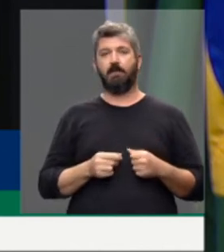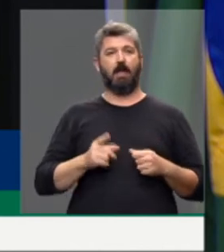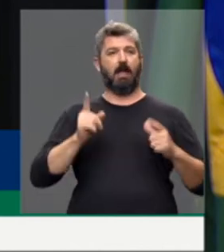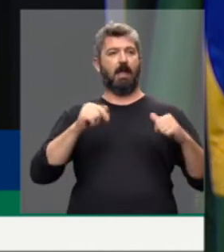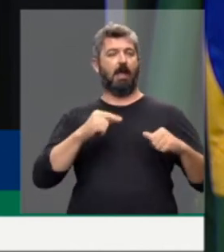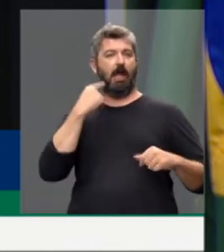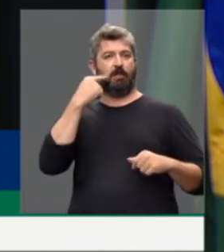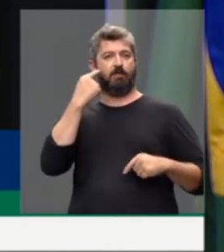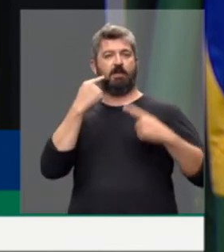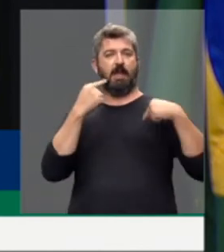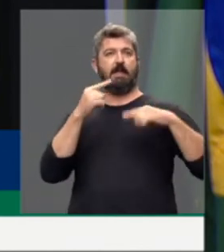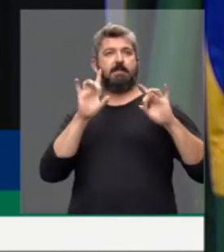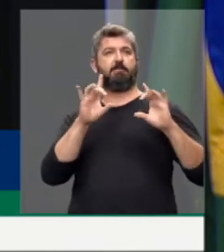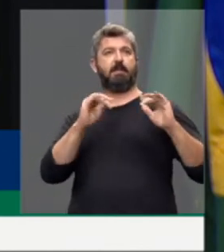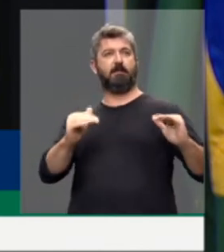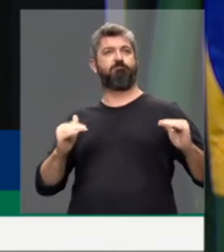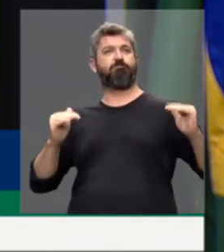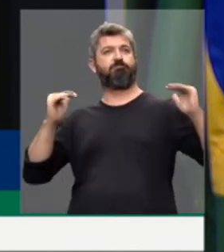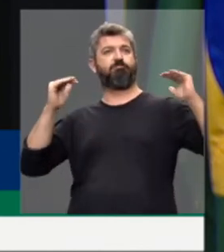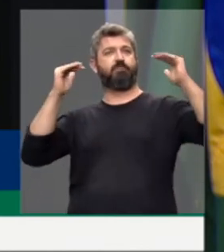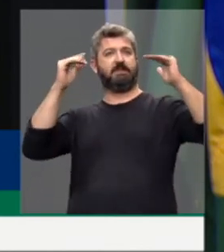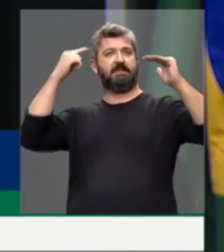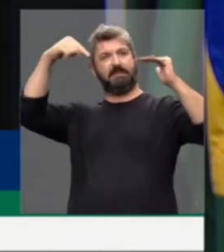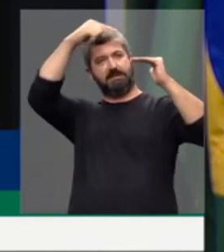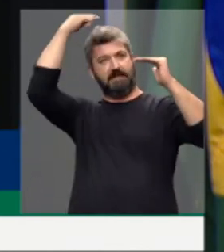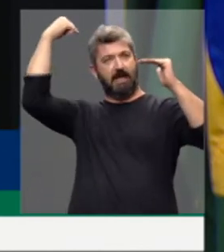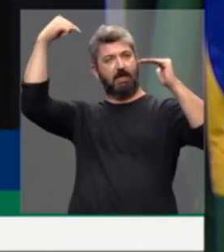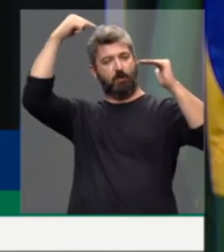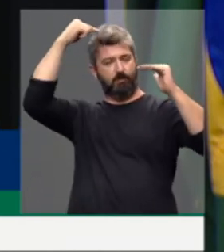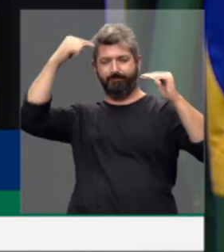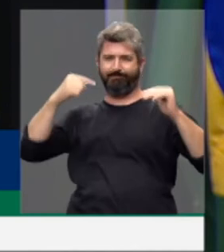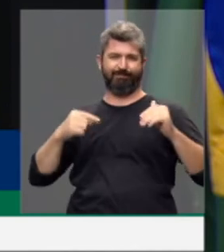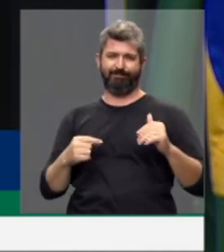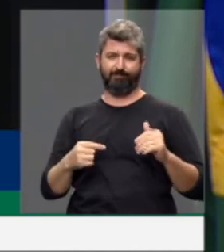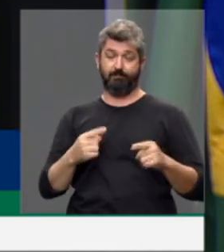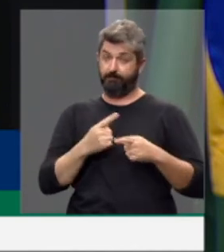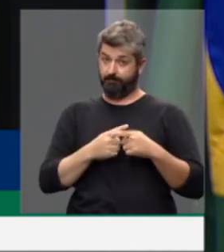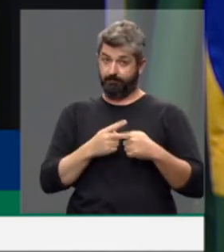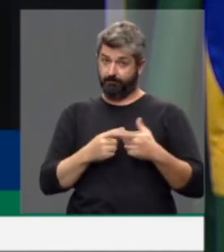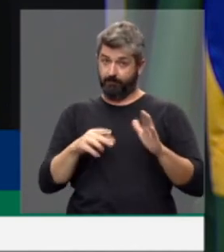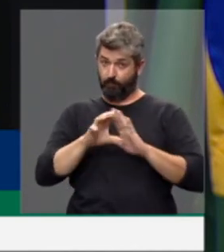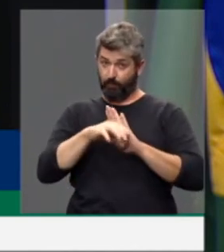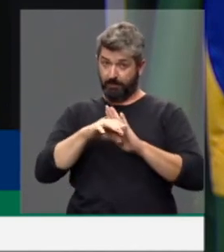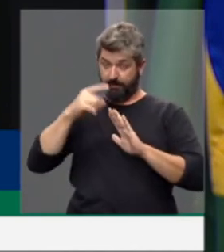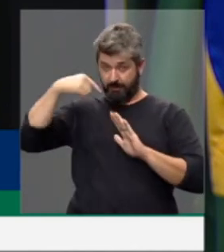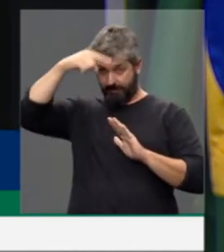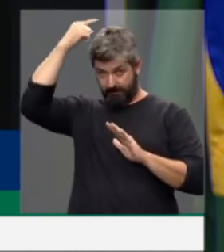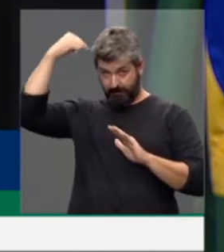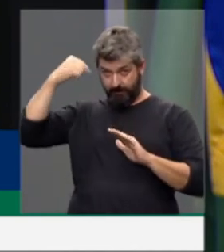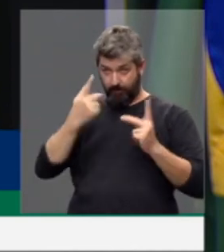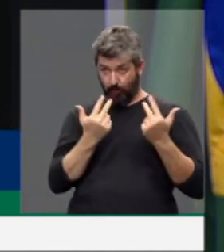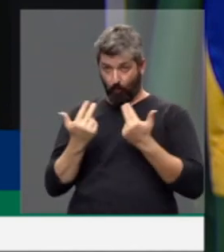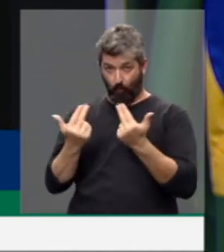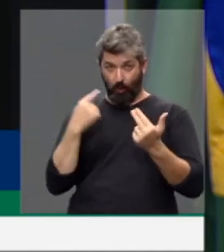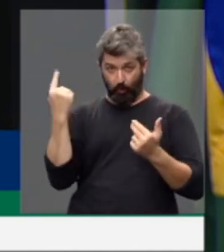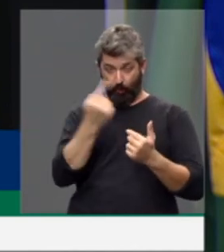APREENSÃO , NA MEDIDA QUE ELE PROMOVE COMO SE FOSSE A CASTA DE ADVOGADOS UMA CASTA DE SANTIDADE. ATÉ PORQUE O